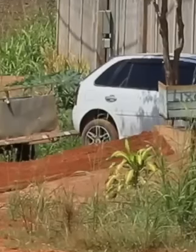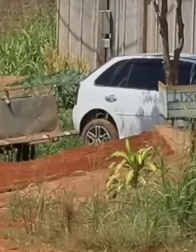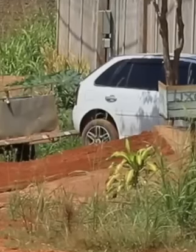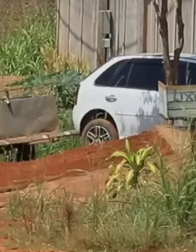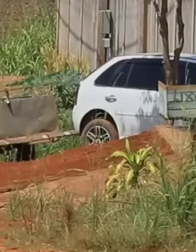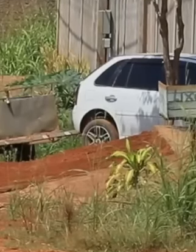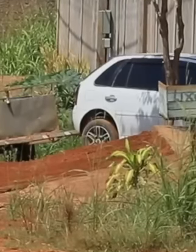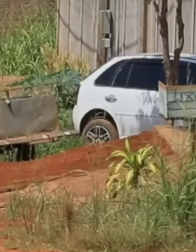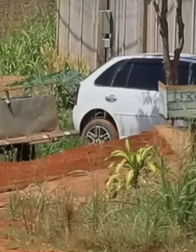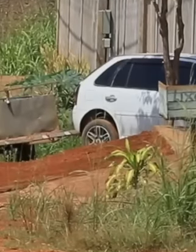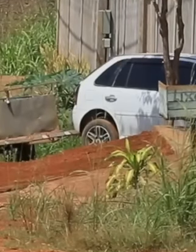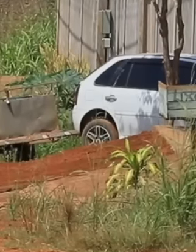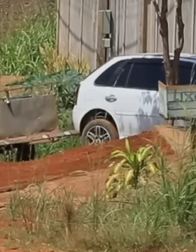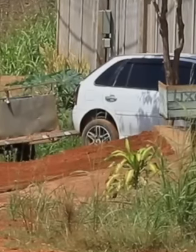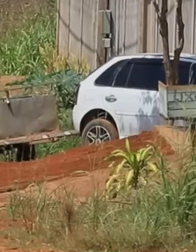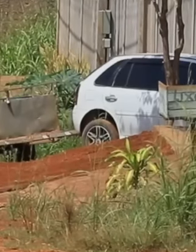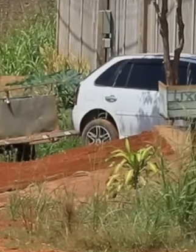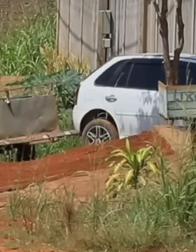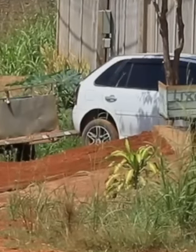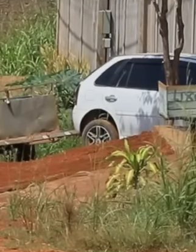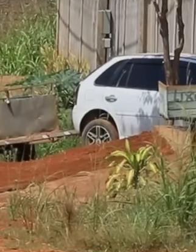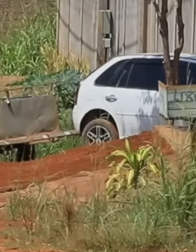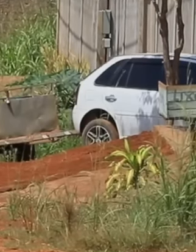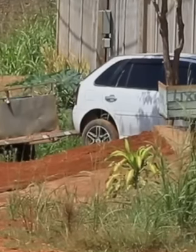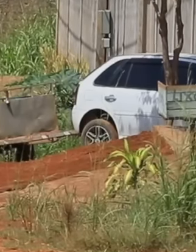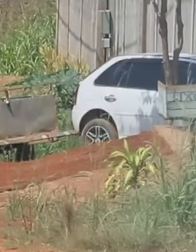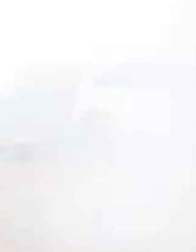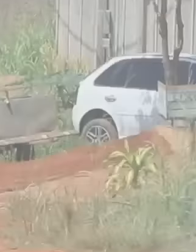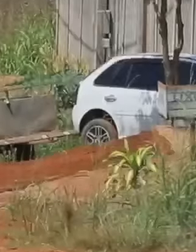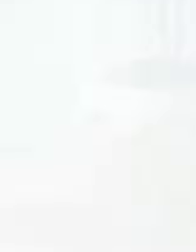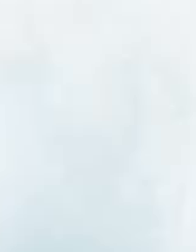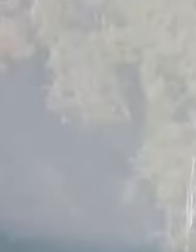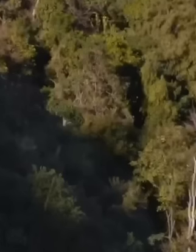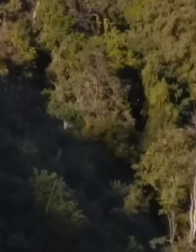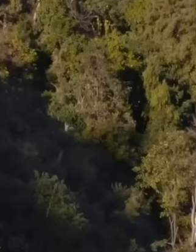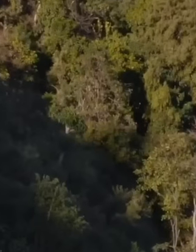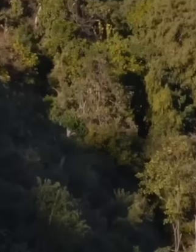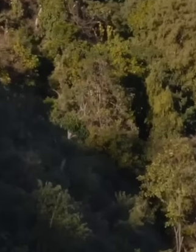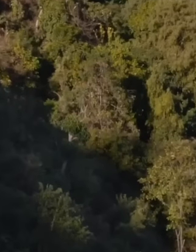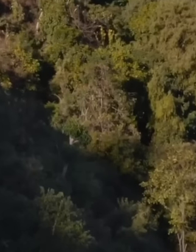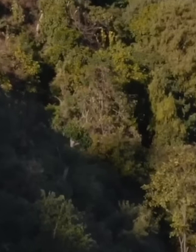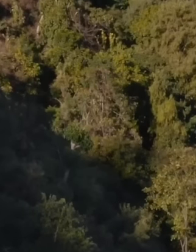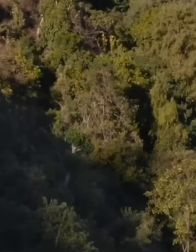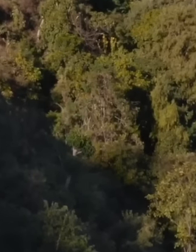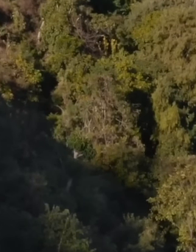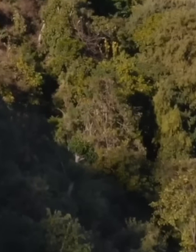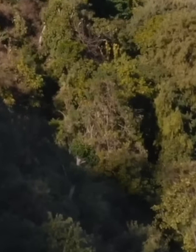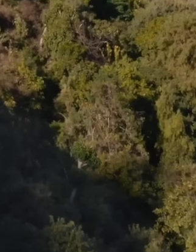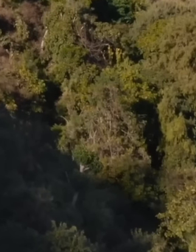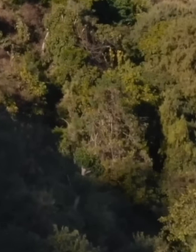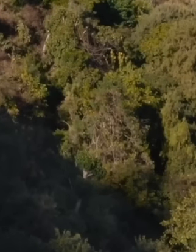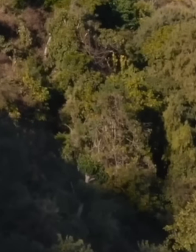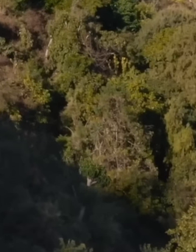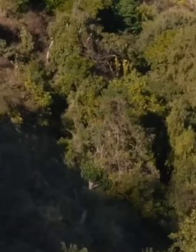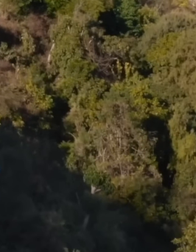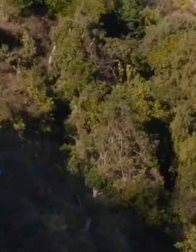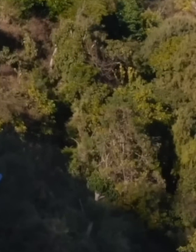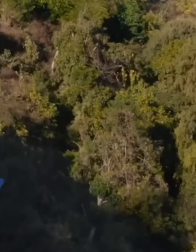todo el país ya que la mayoría de estos pueblos originarios viven en zonas Rurales donde aún